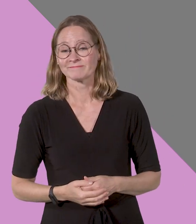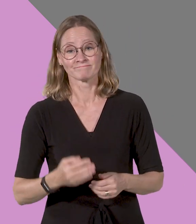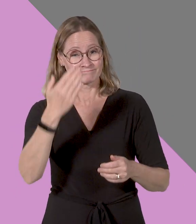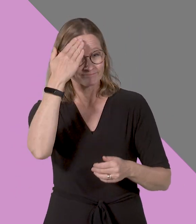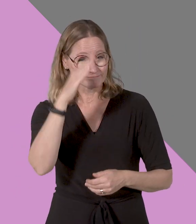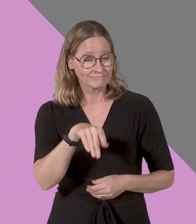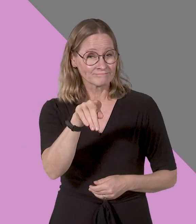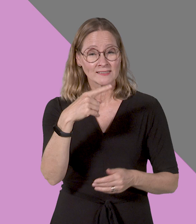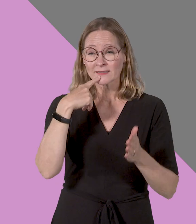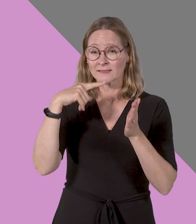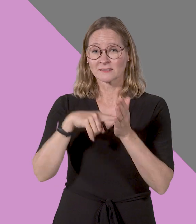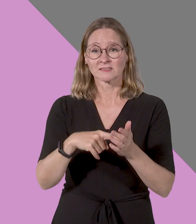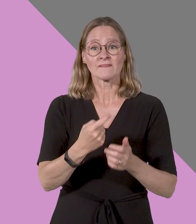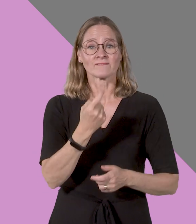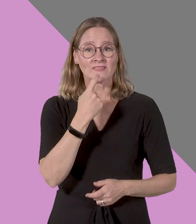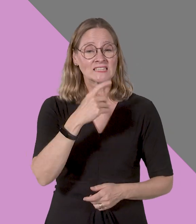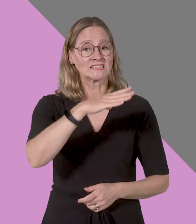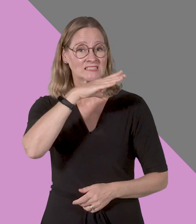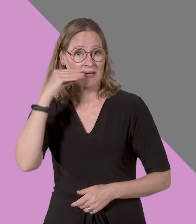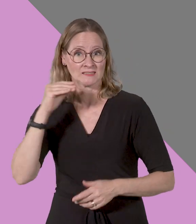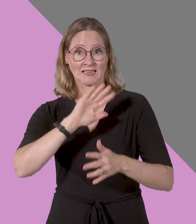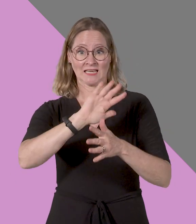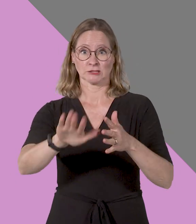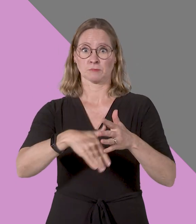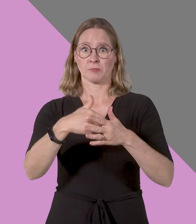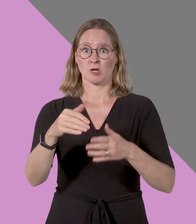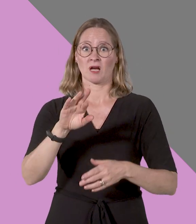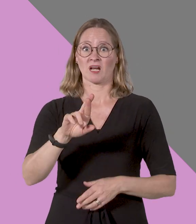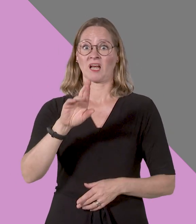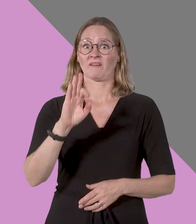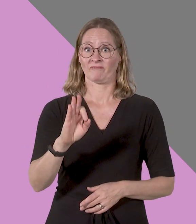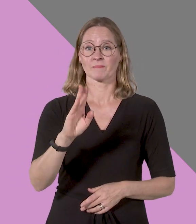Tiesitkö esimerkiksi, että Finlandssvenska teckenspråkiga rf -